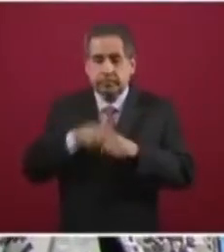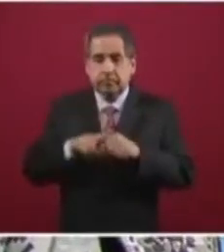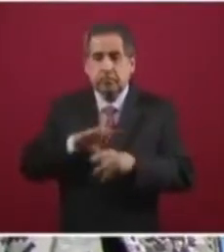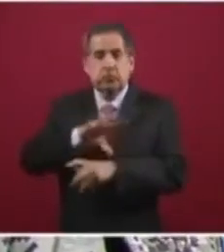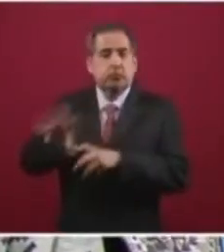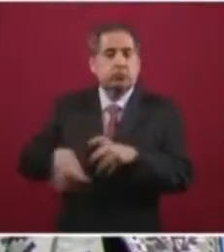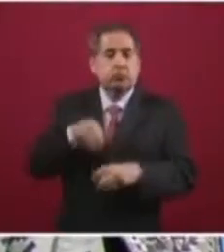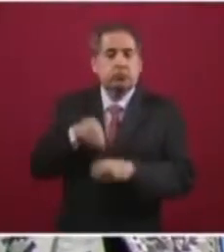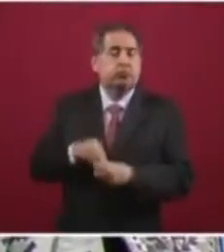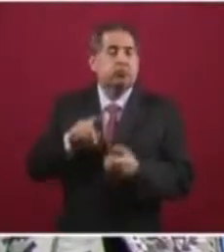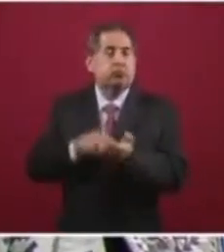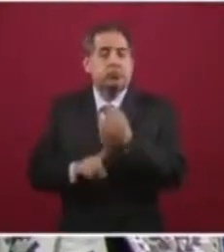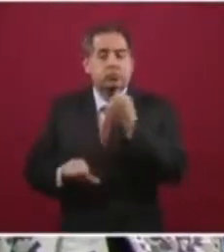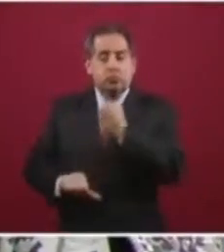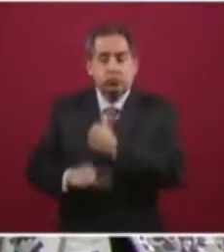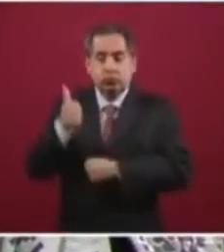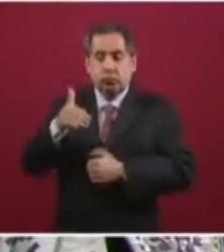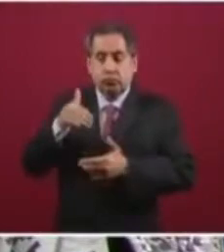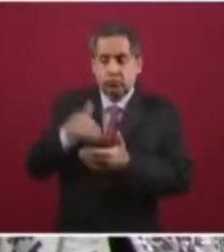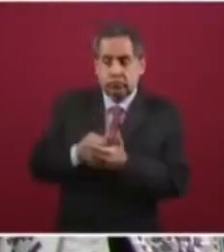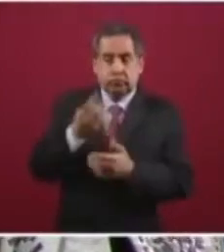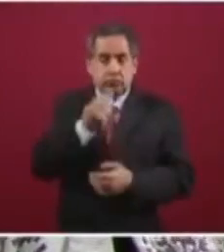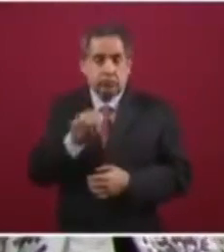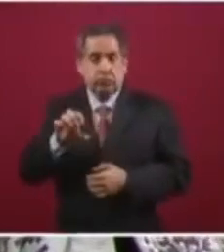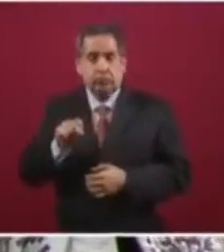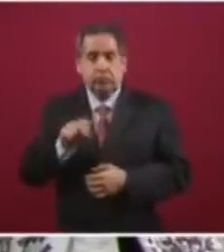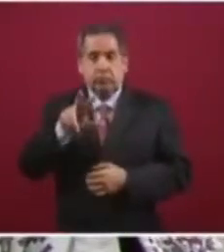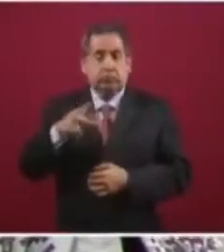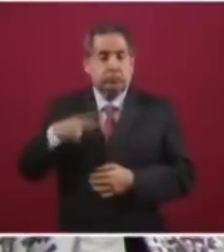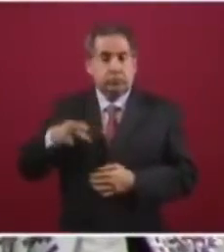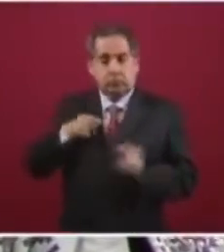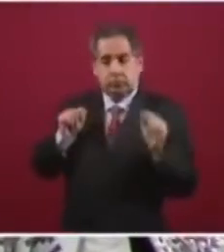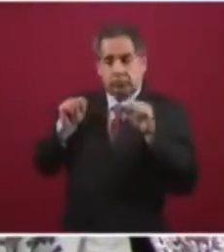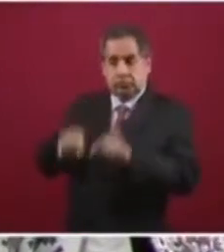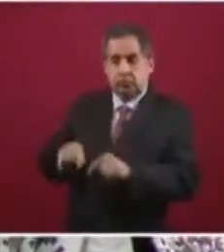total de 11 mil 968 elementos en el estado de Chiapas.